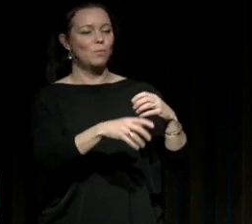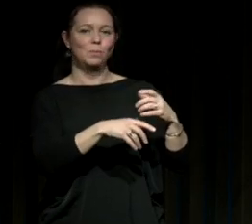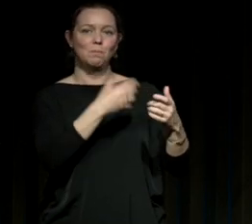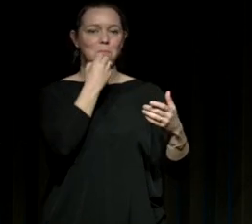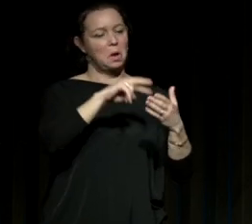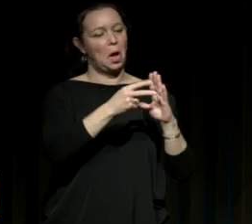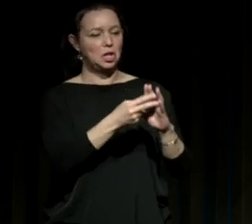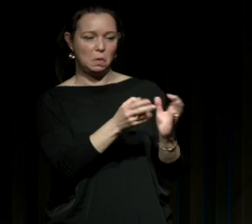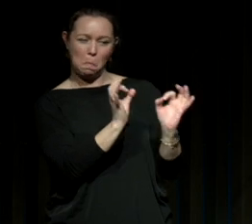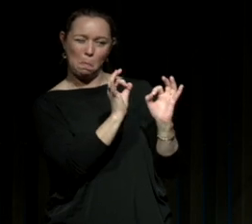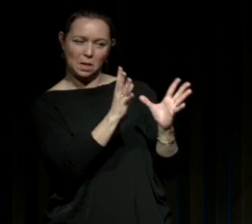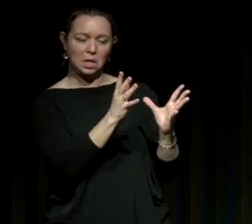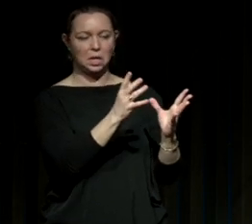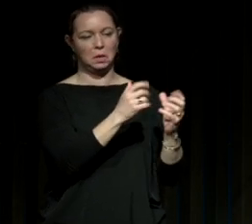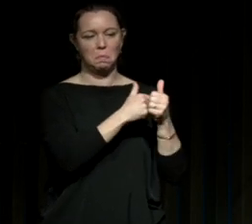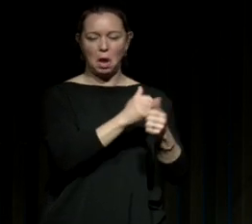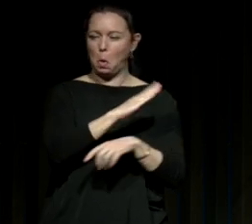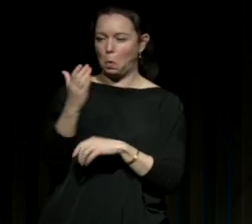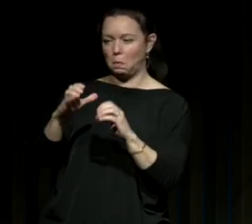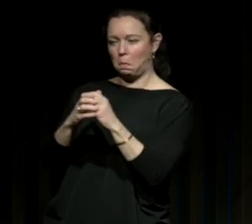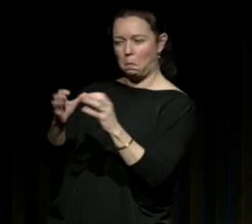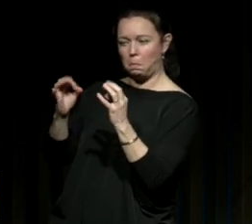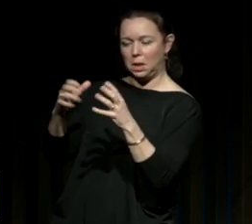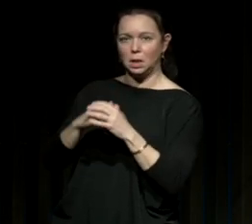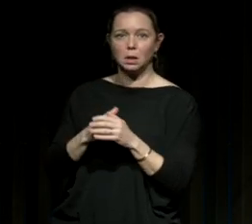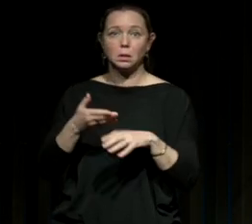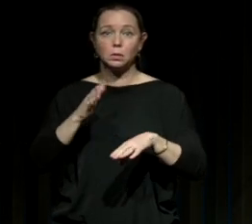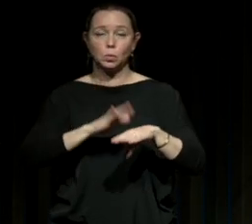tel autre groupe tel autre régime et bien les marqueurs biologiques ne sont pas retrouvés